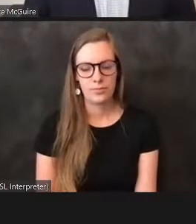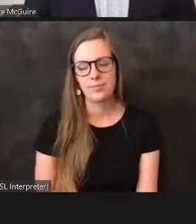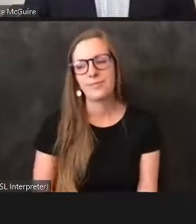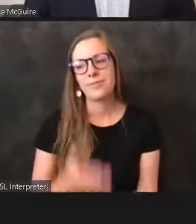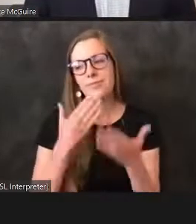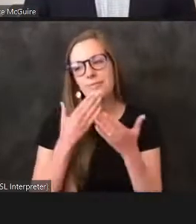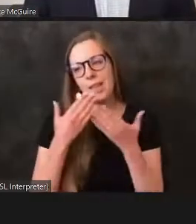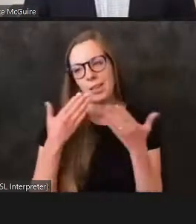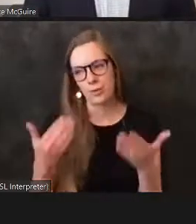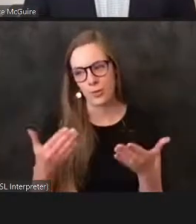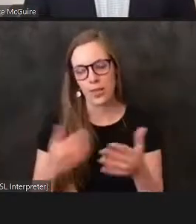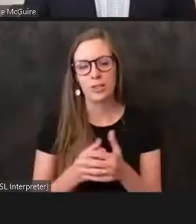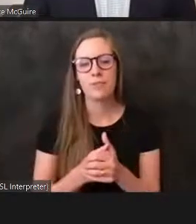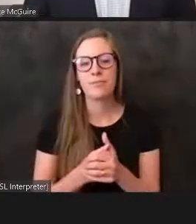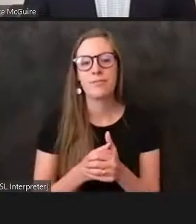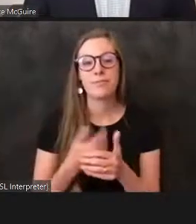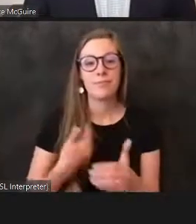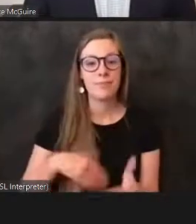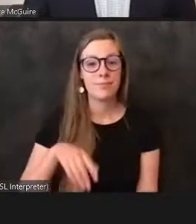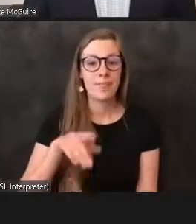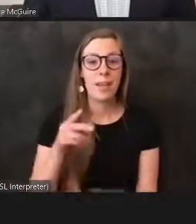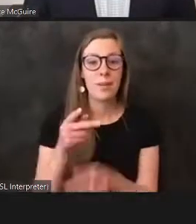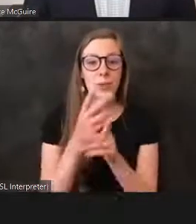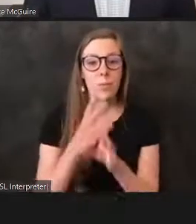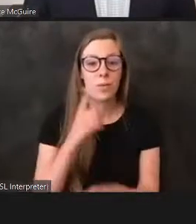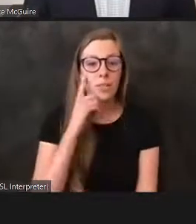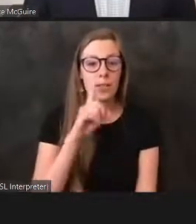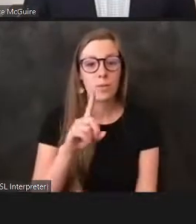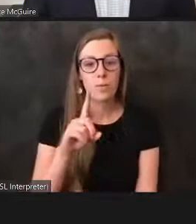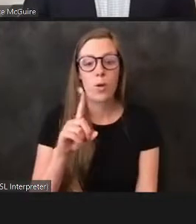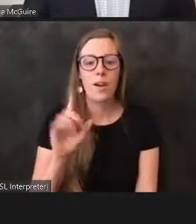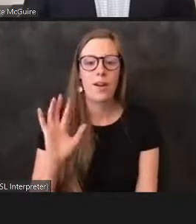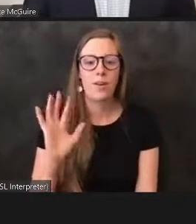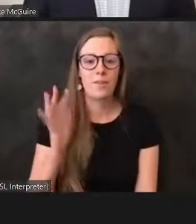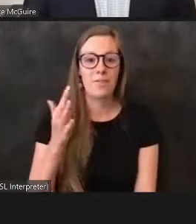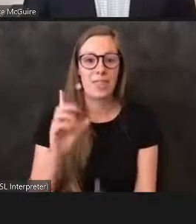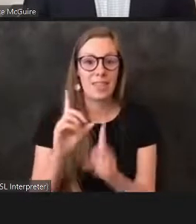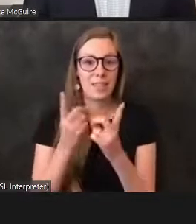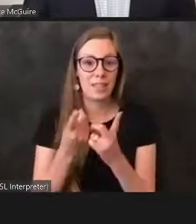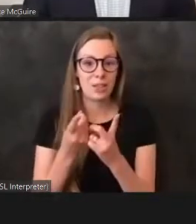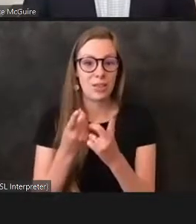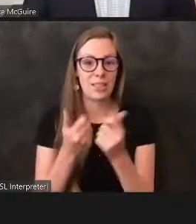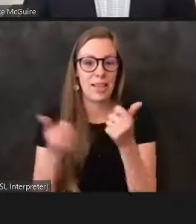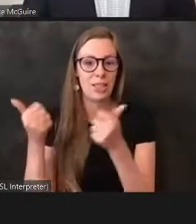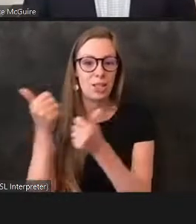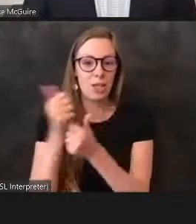Gracias Gaillard. Soy Lynda Hopkins, supervisora del quinto distrito del condado de Sonoma y presidenta de la Junta de Supervisores.